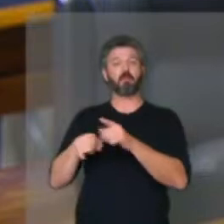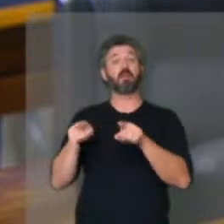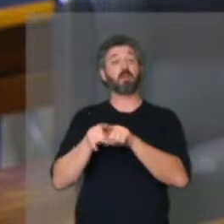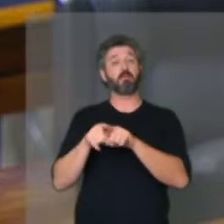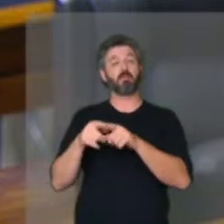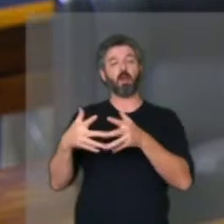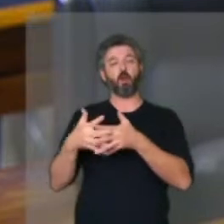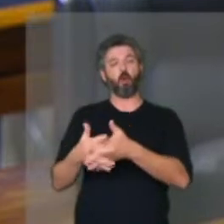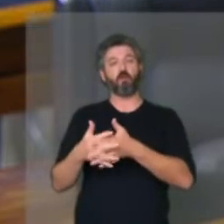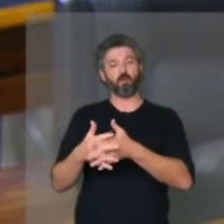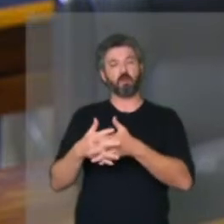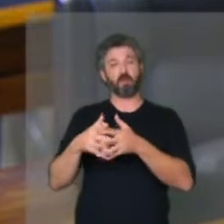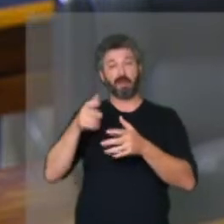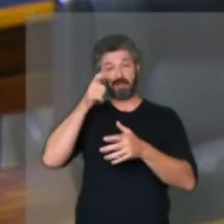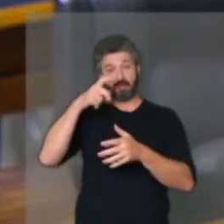QUE... INFORMAÇÃO PRIVILEGIADA É ... É